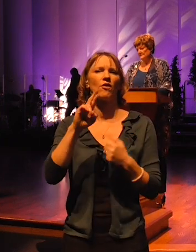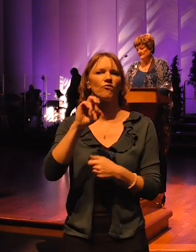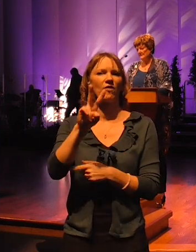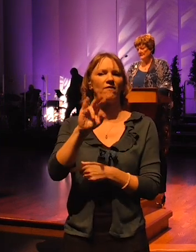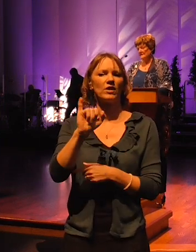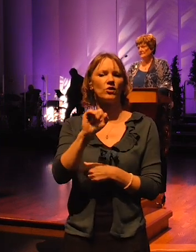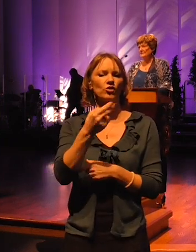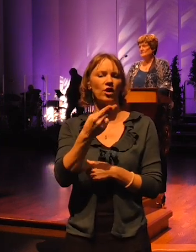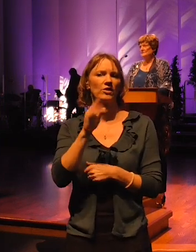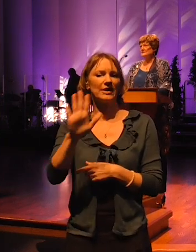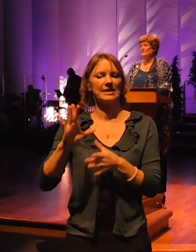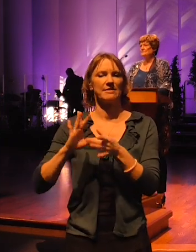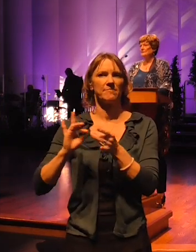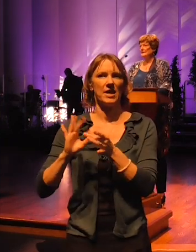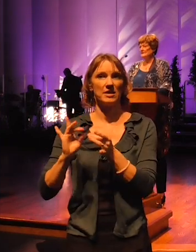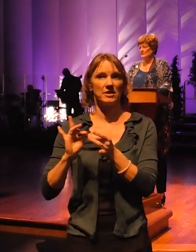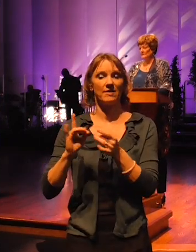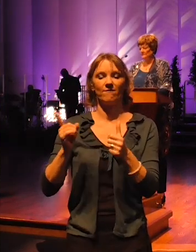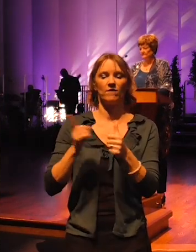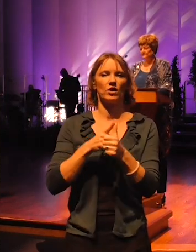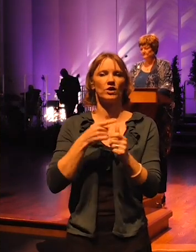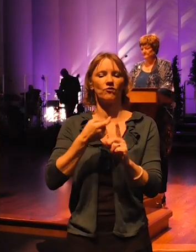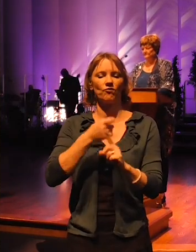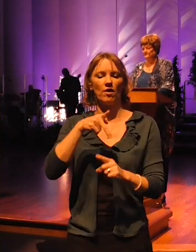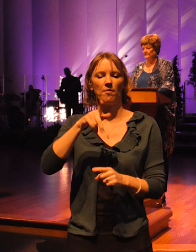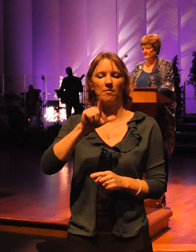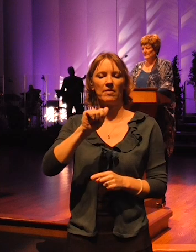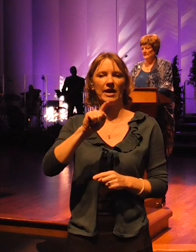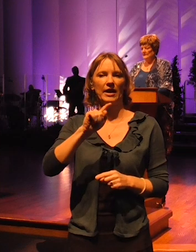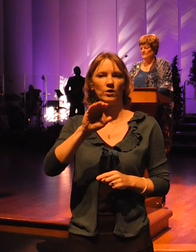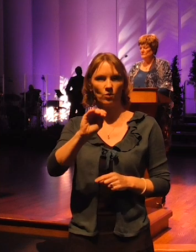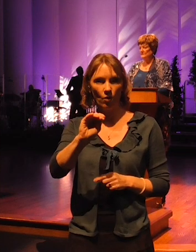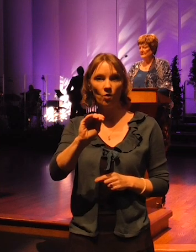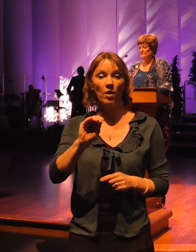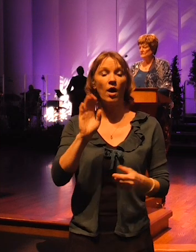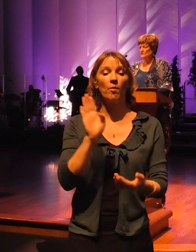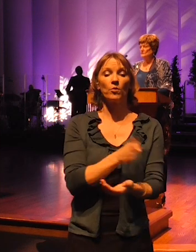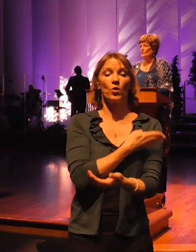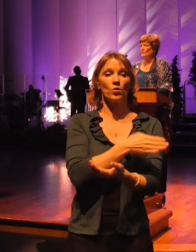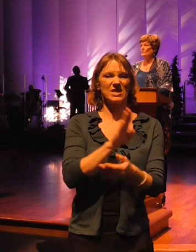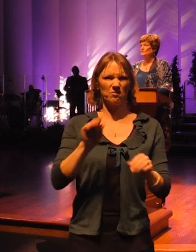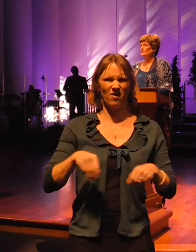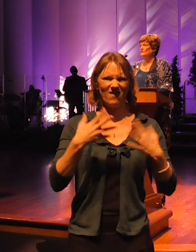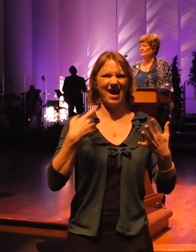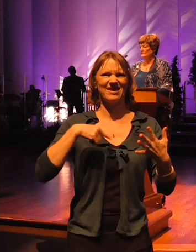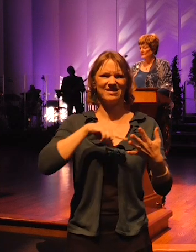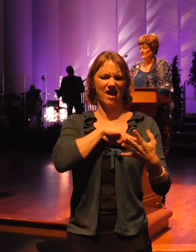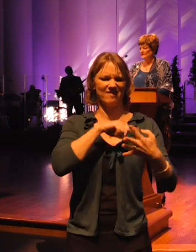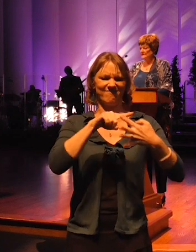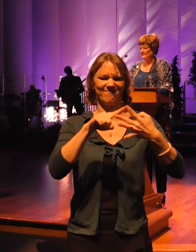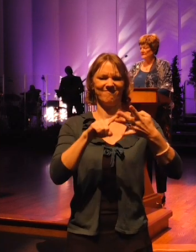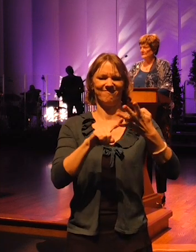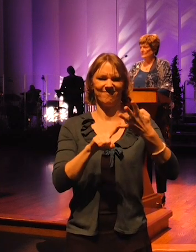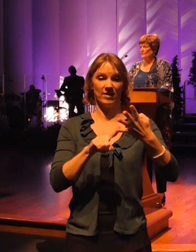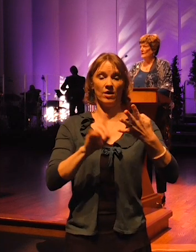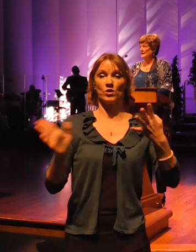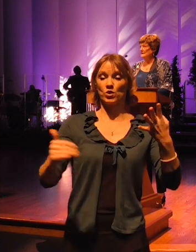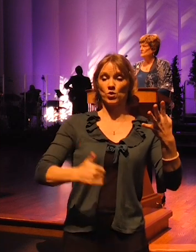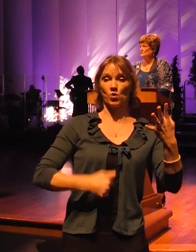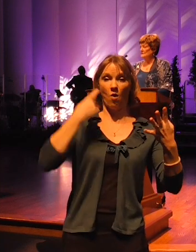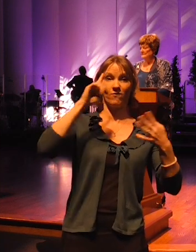el primero es de Platón la música da un alma al universo Alas a la mente